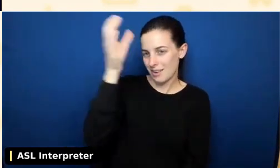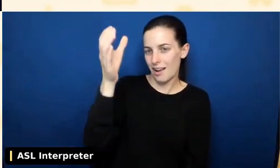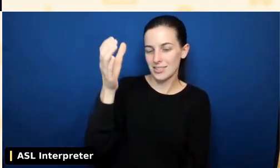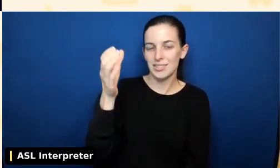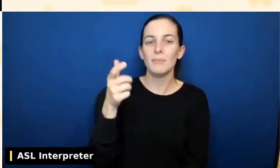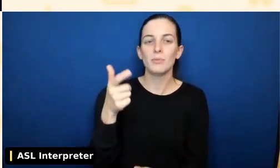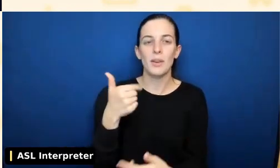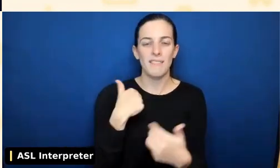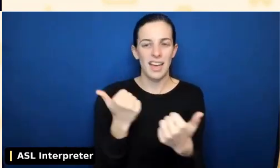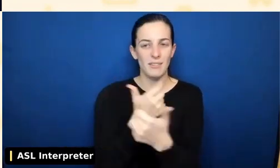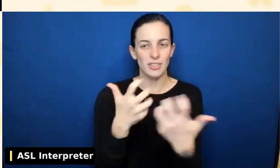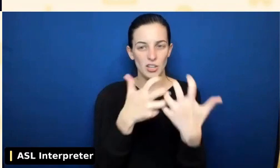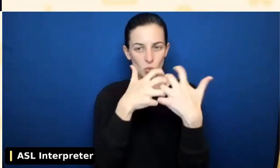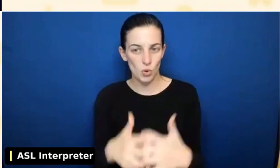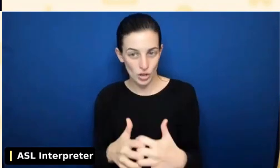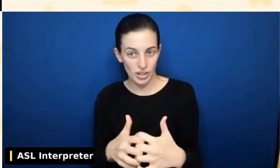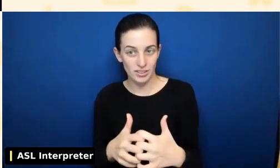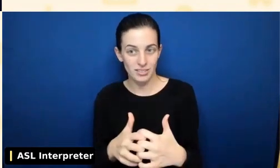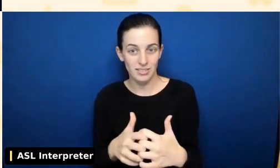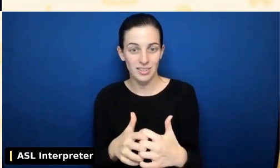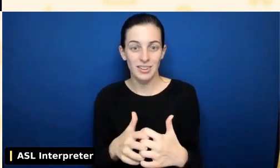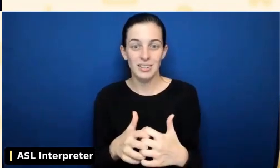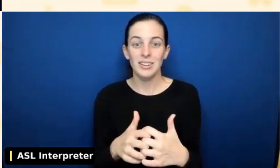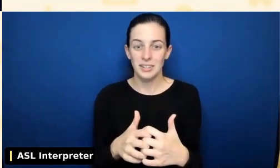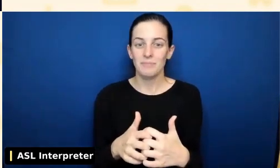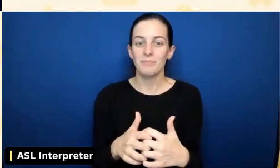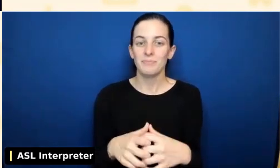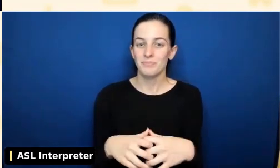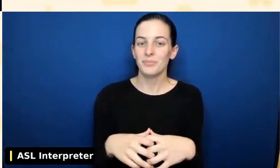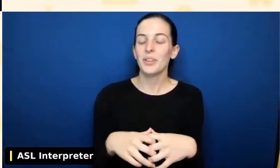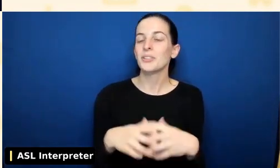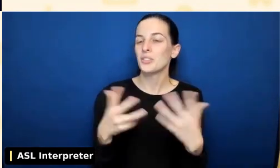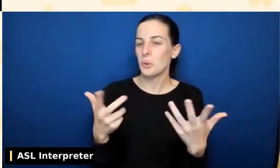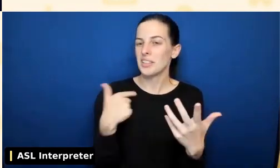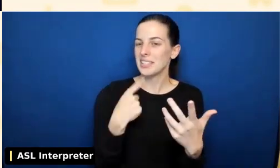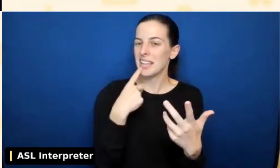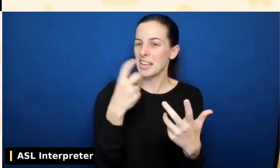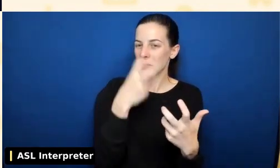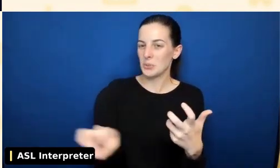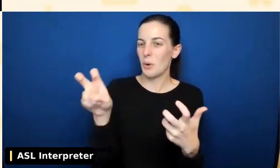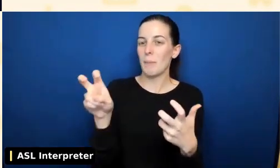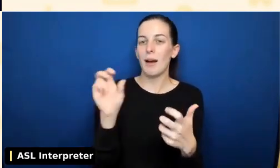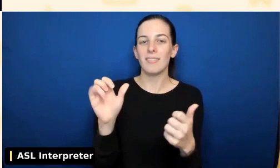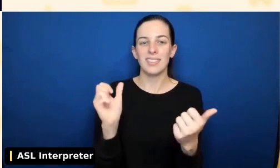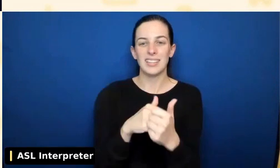Y luego, como dije, la buena noticia es que puedo entrar aquí. y simplemente cambiar este HTML personalizado por un complemento, ¿verdad?